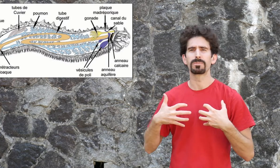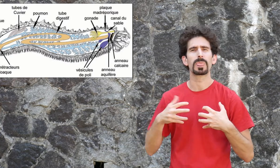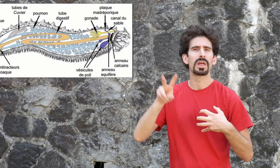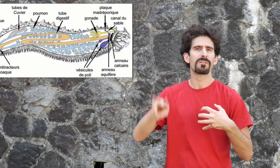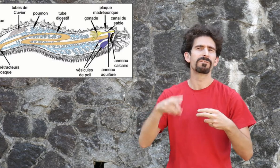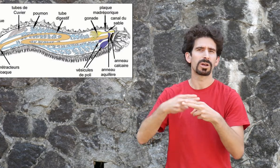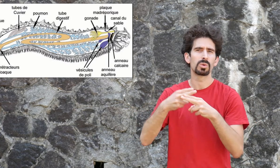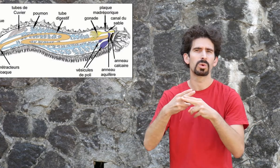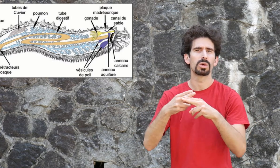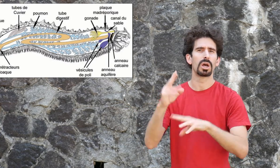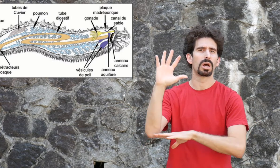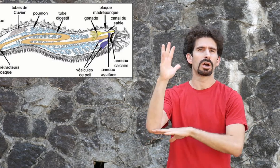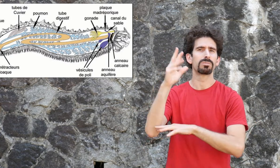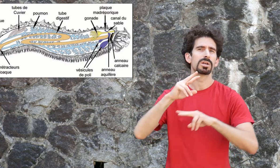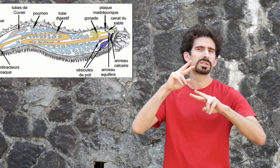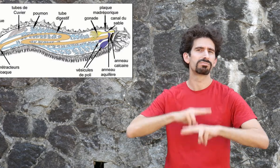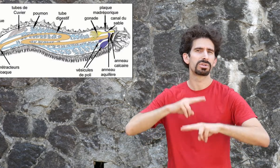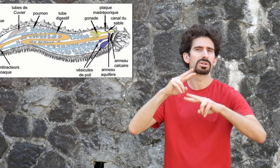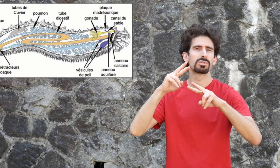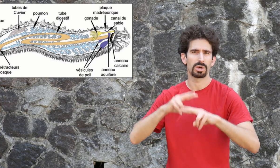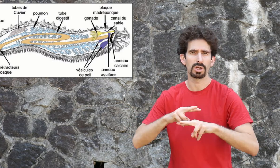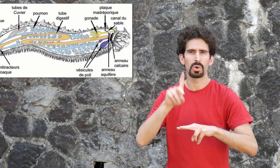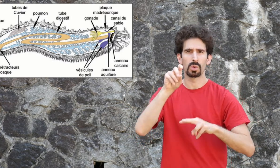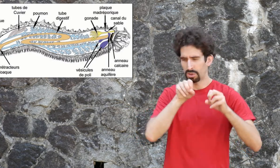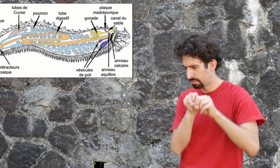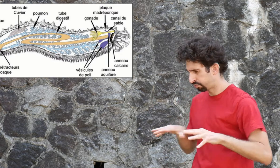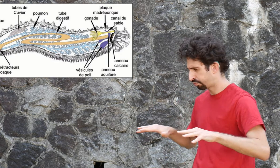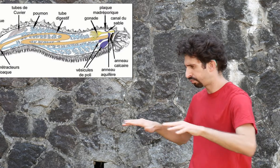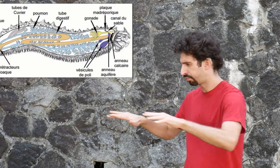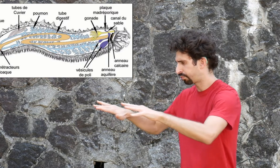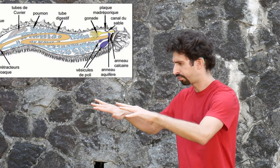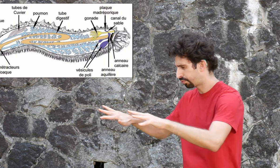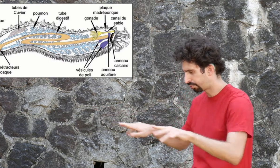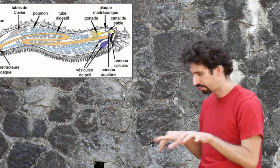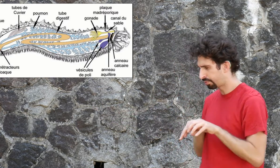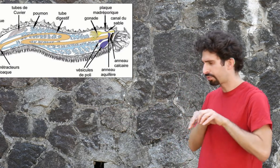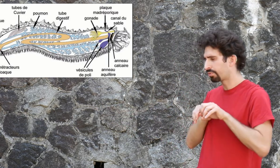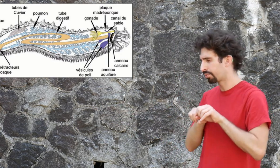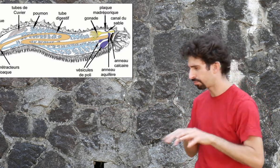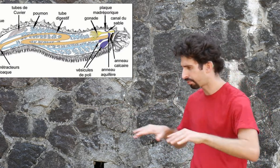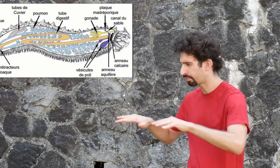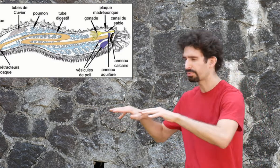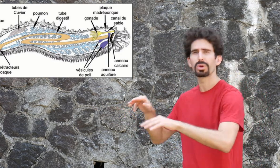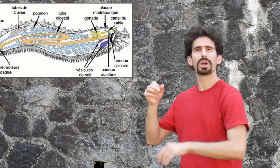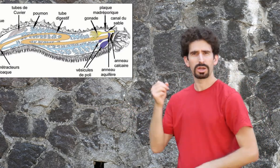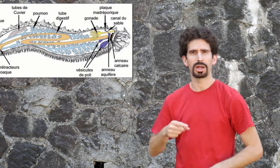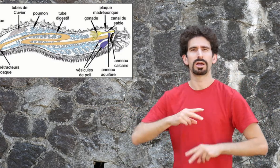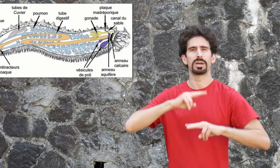ou plutôt "arbre respiratoire". Donc l'eau entre dans l'arbre respiratoire et en ressort.